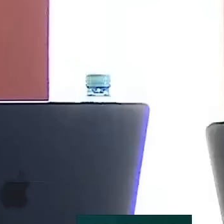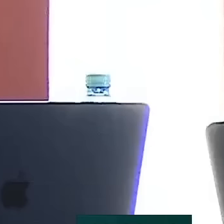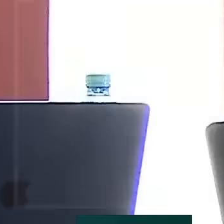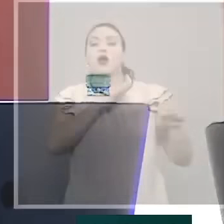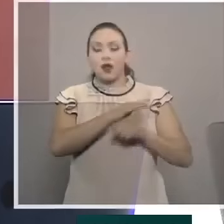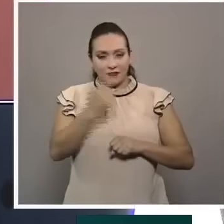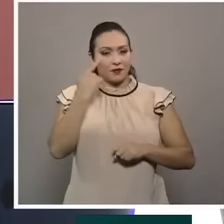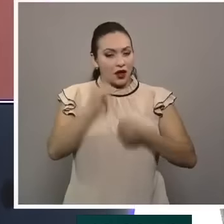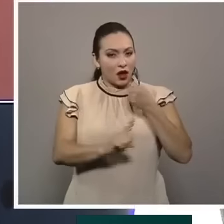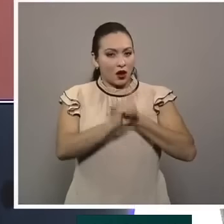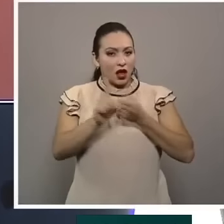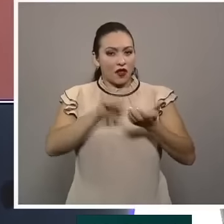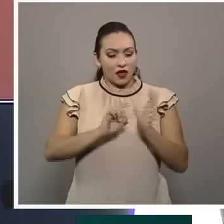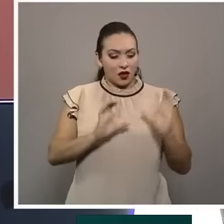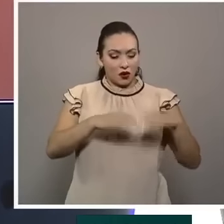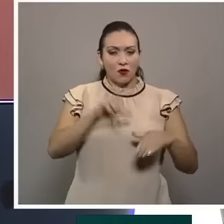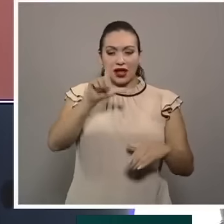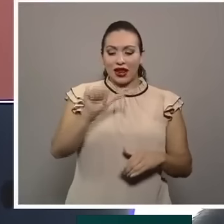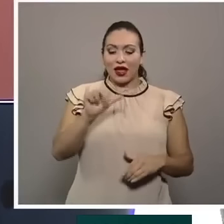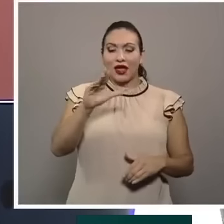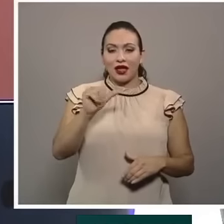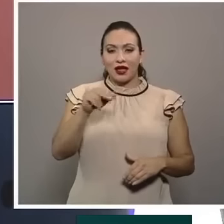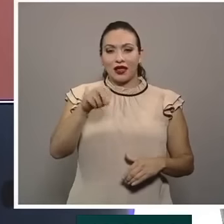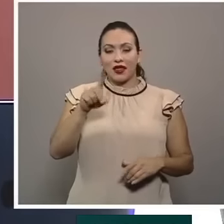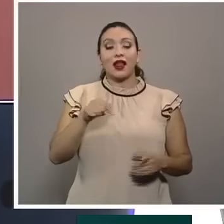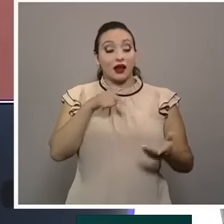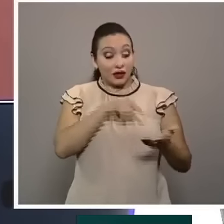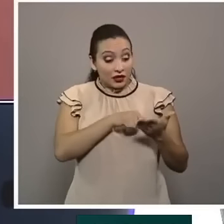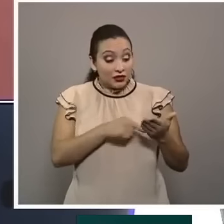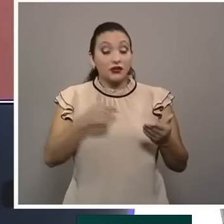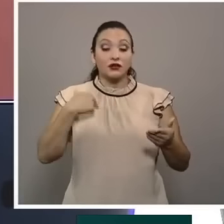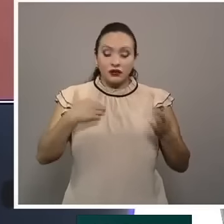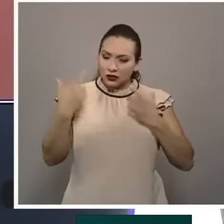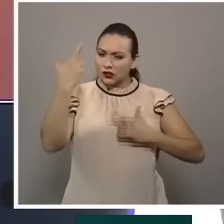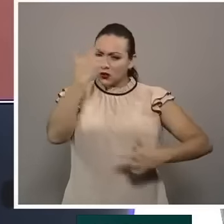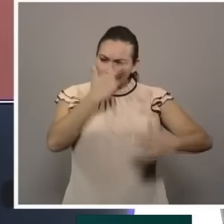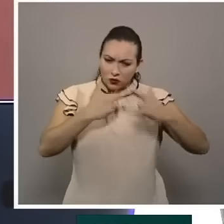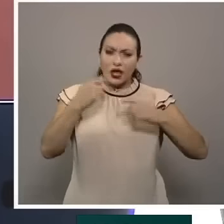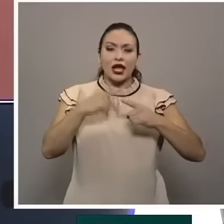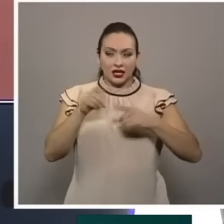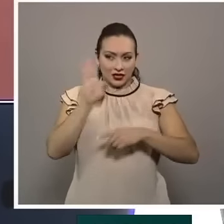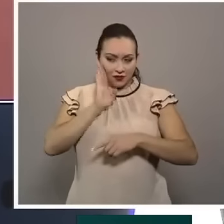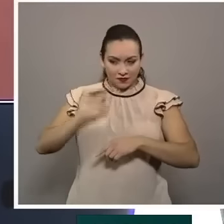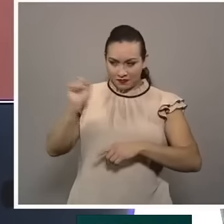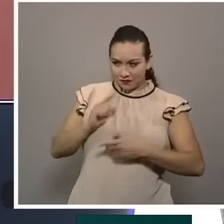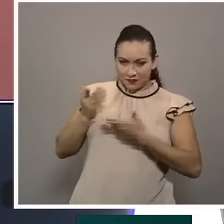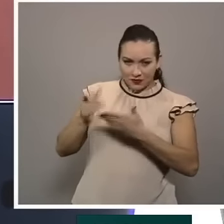la Candelaria le tocó estudiarlo a profundidad a nuestra querida ministra Loreta Ortiz Alf.